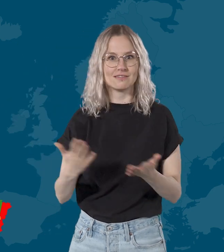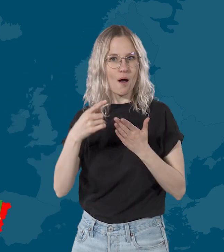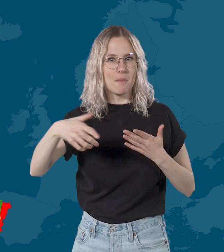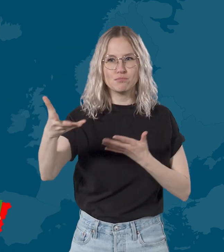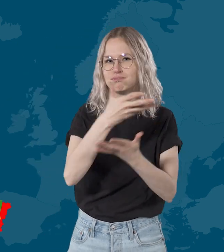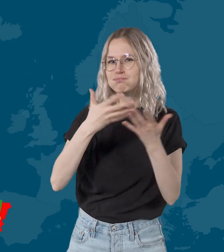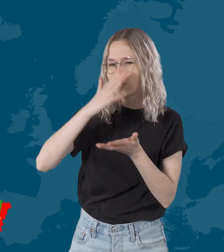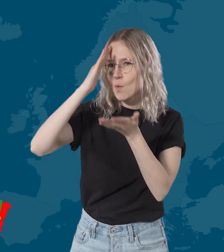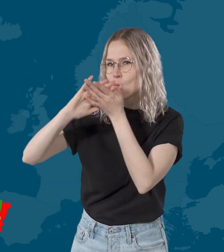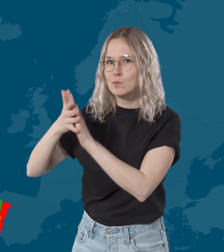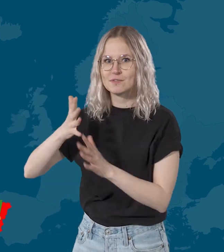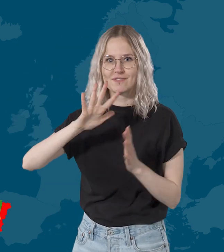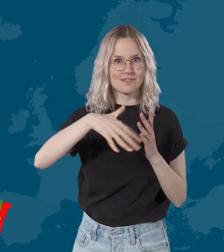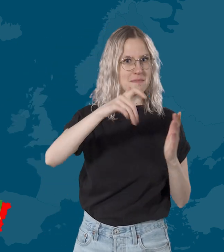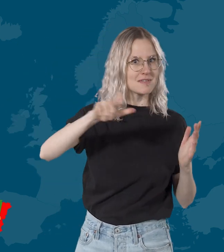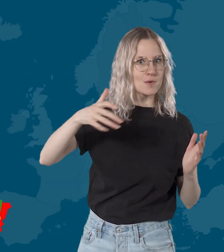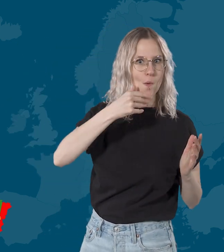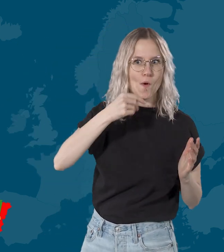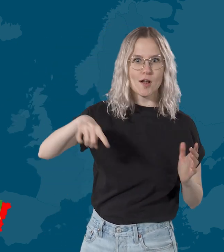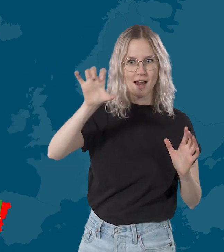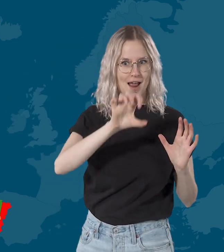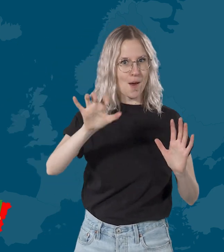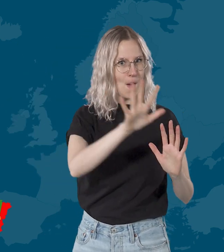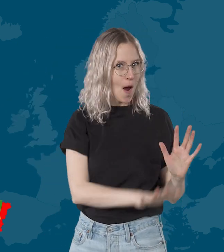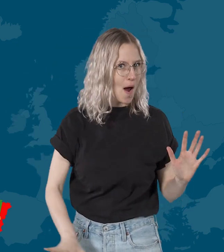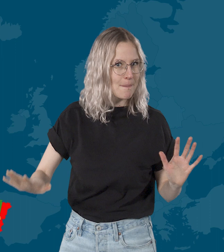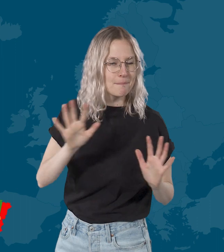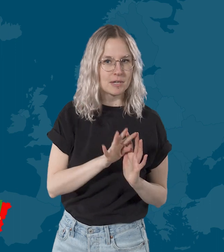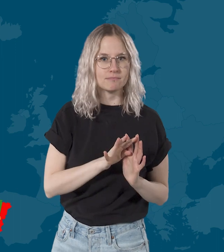ja tutustu muihin eurooppalaisiin viittomakielisiin nuoriin!